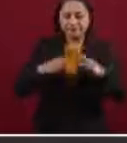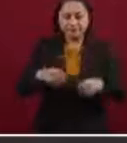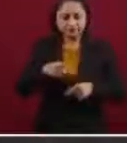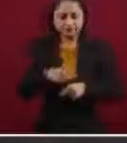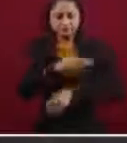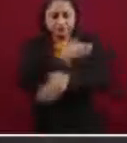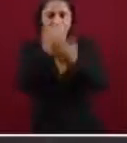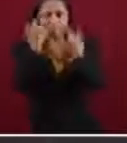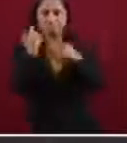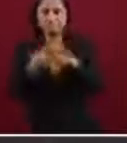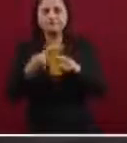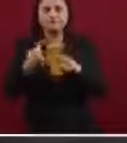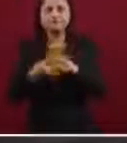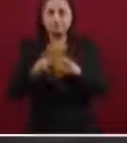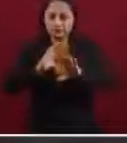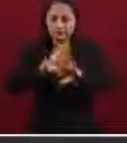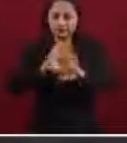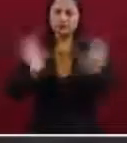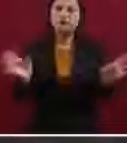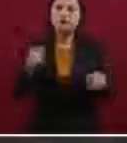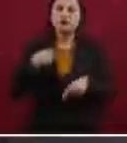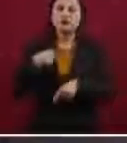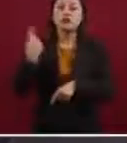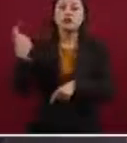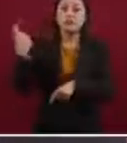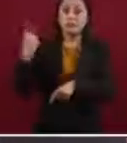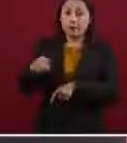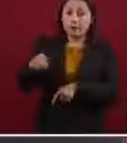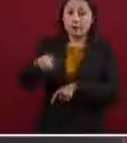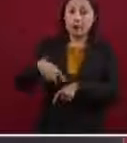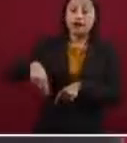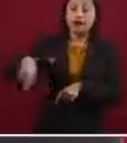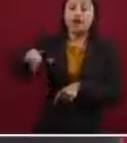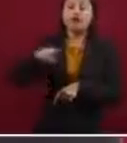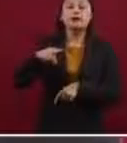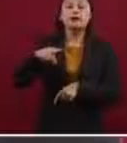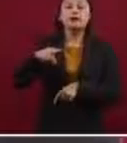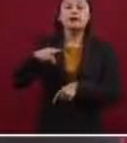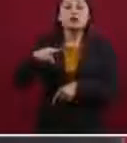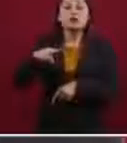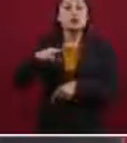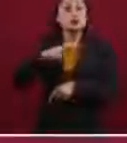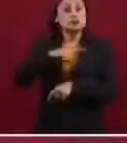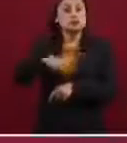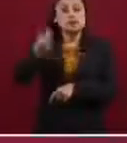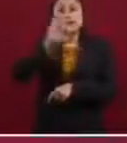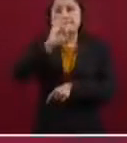Yo he dado instrucciones que en estos casos todo el apoyo, todos los recursos que se requieran,